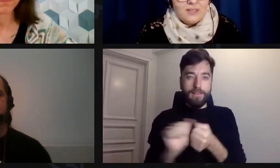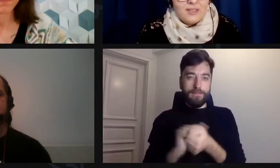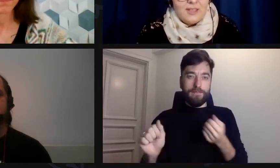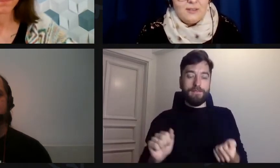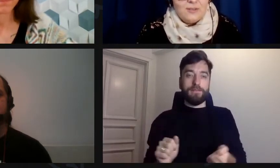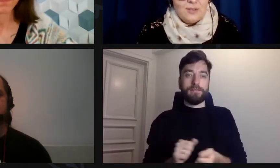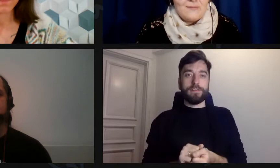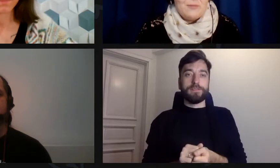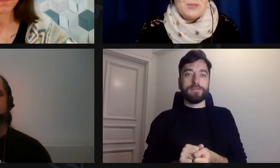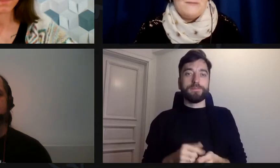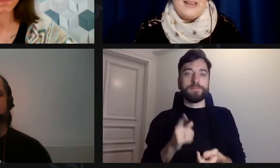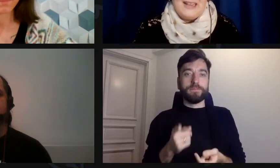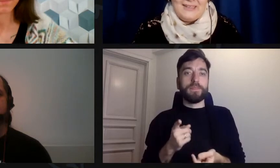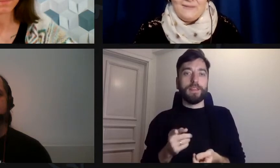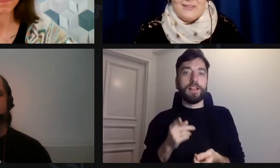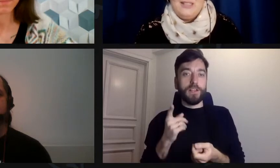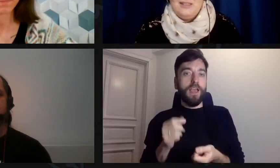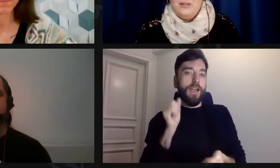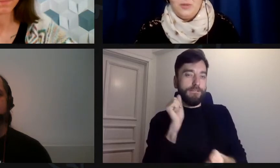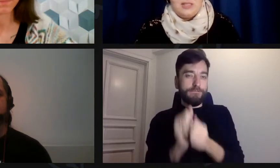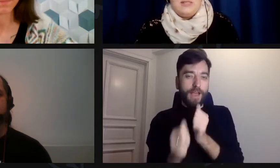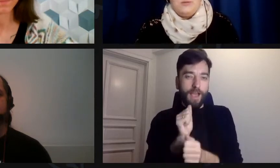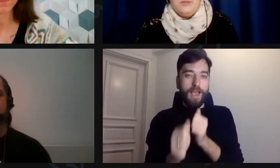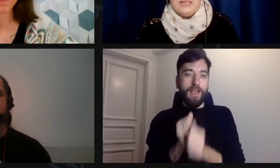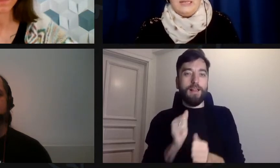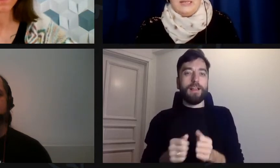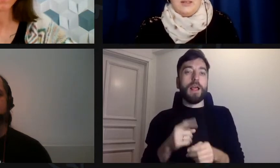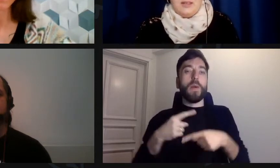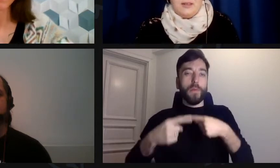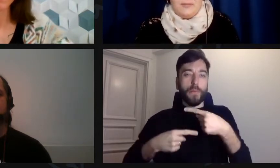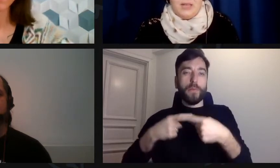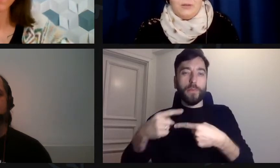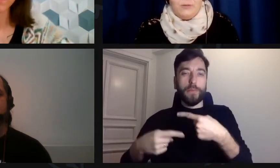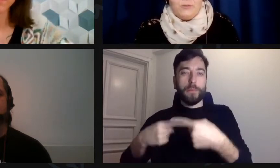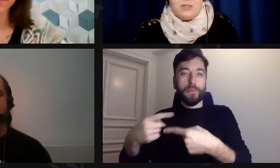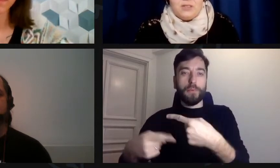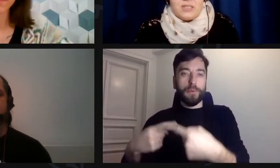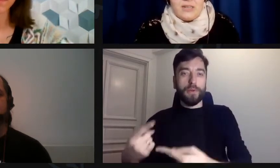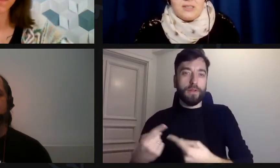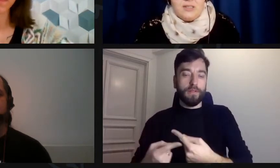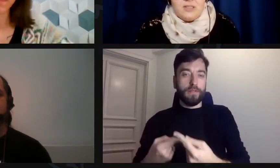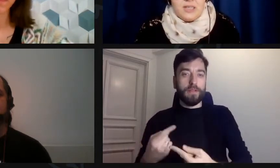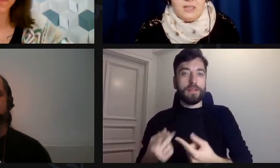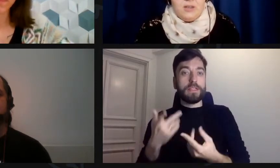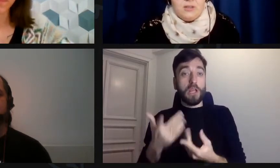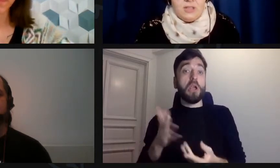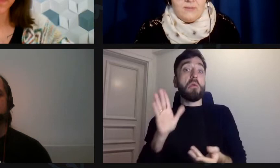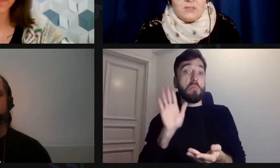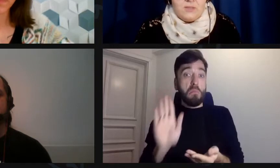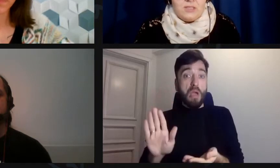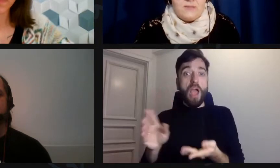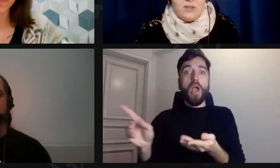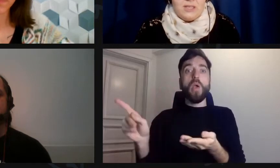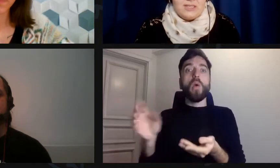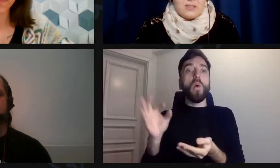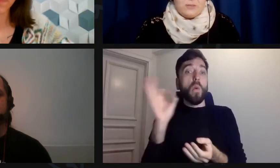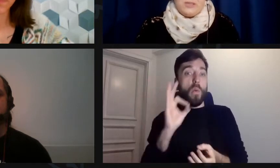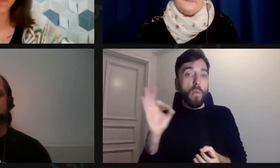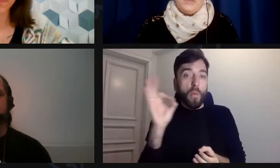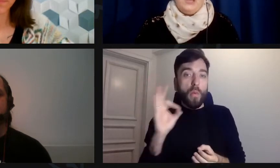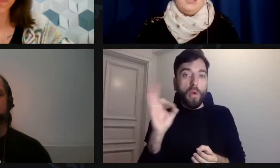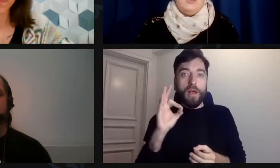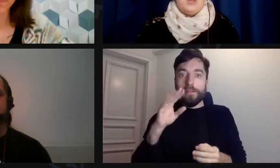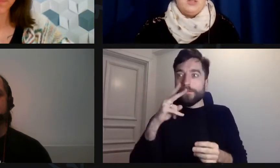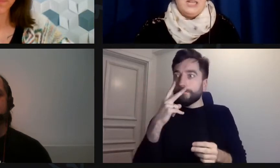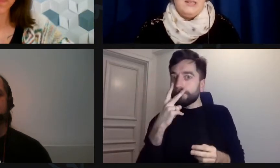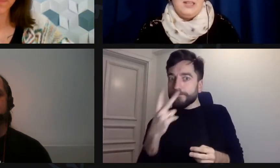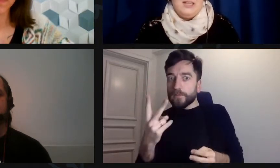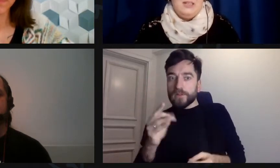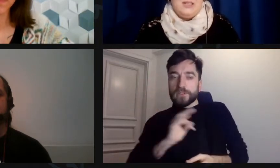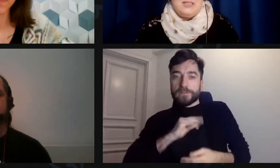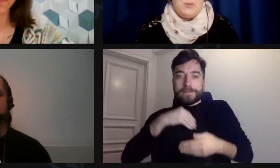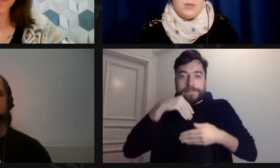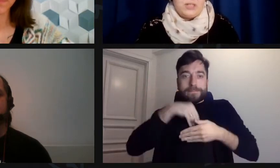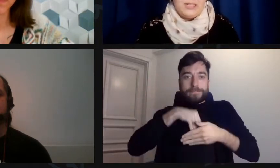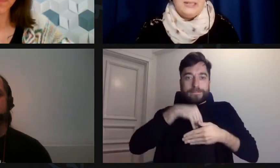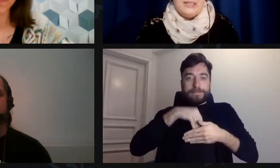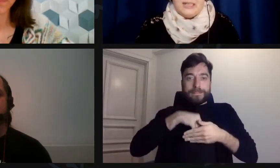ale w trakcie tej walki, procesu mają szansę dzieciaki odkrywać swoje zasoby i te emocjonalne i społeczne